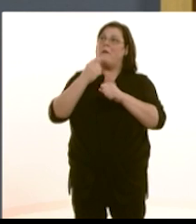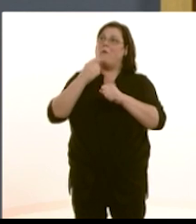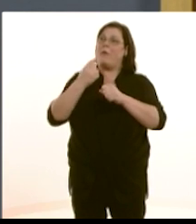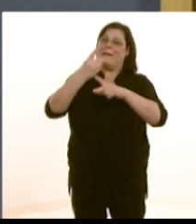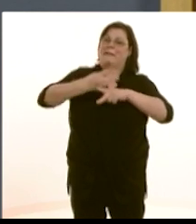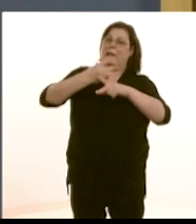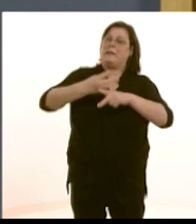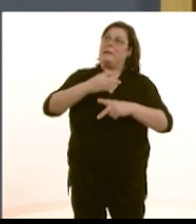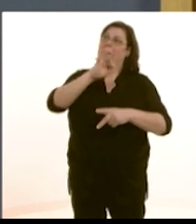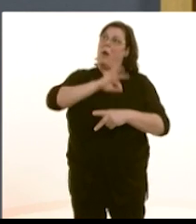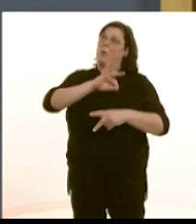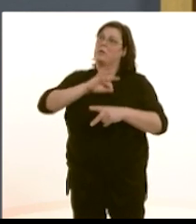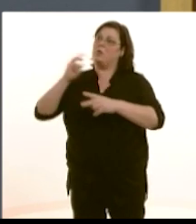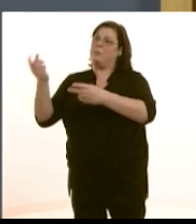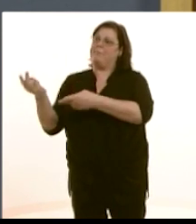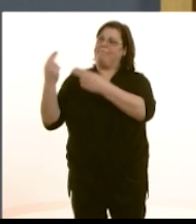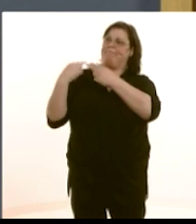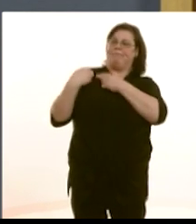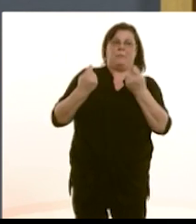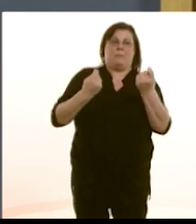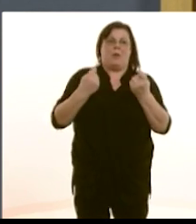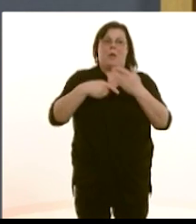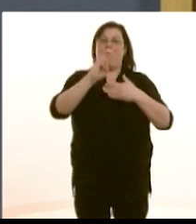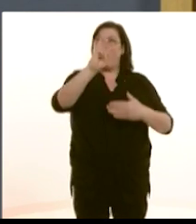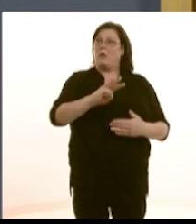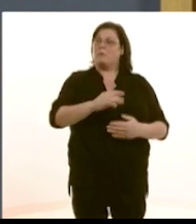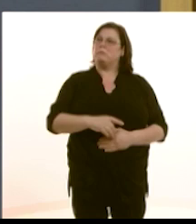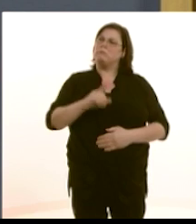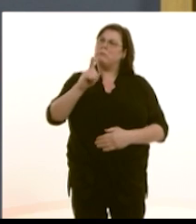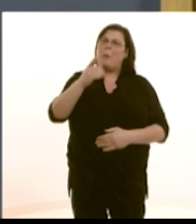cael gyda Llywodraeth y Deyrnas Unedig ynghylch datganoliír budd-daliadau lles yma? A ydych